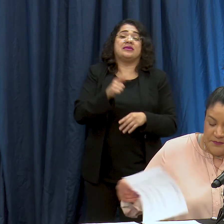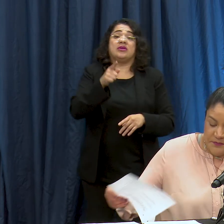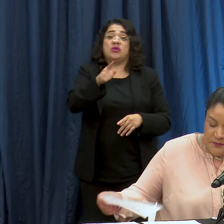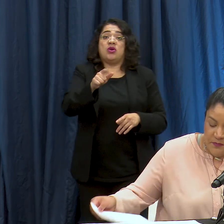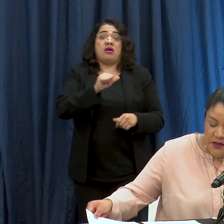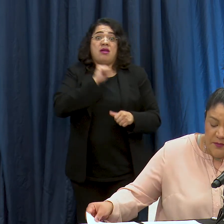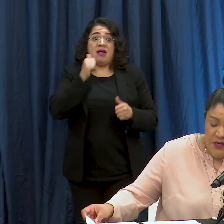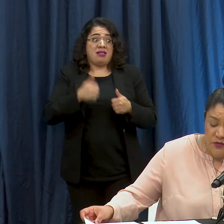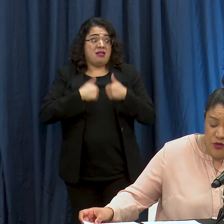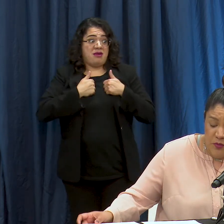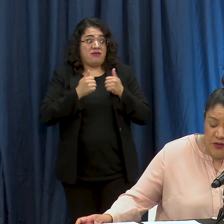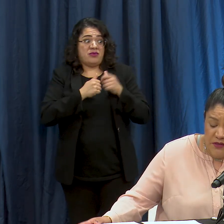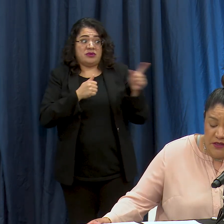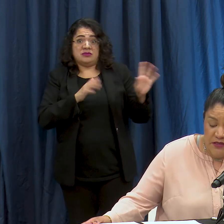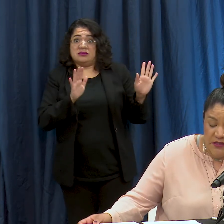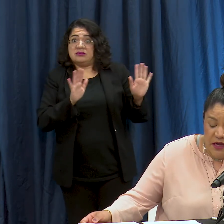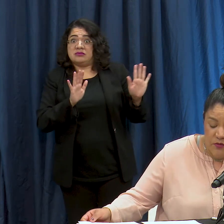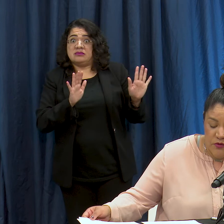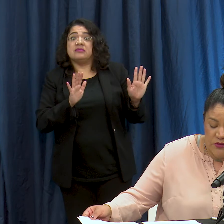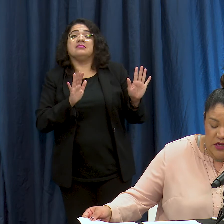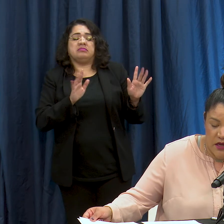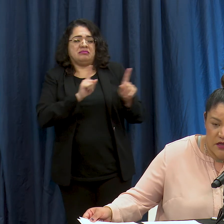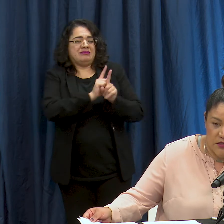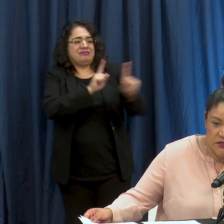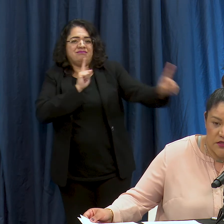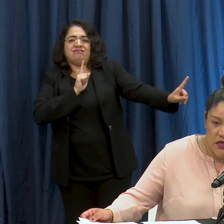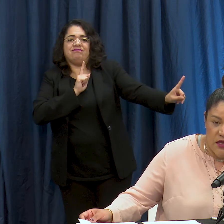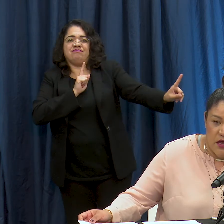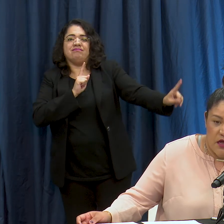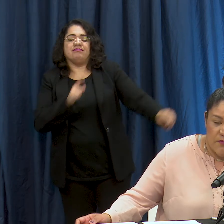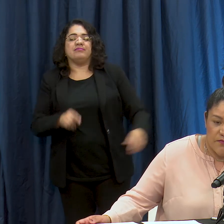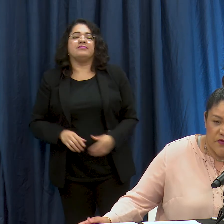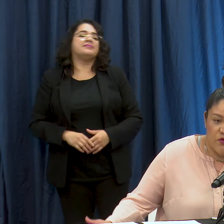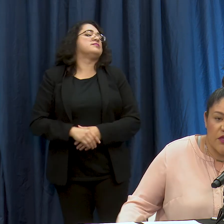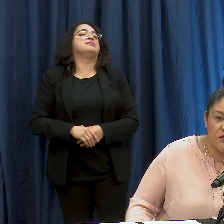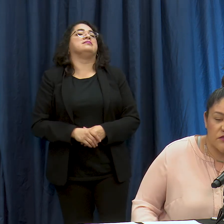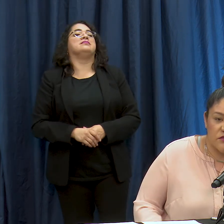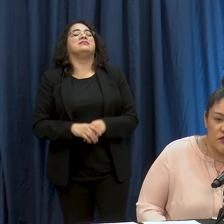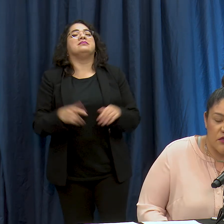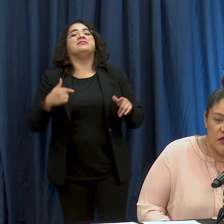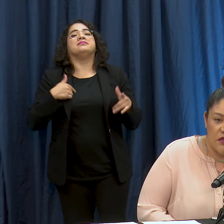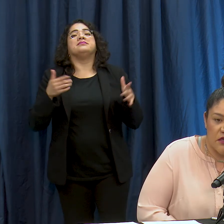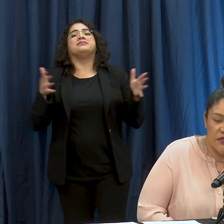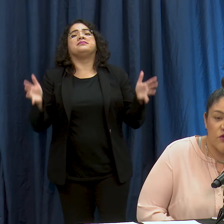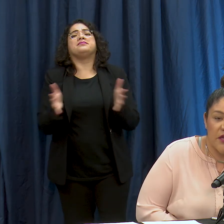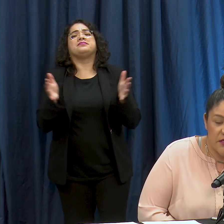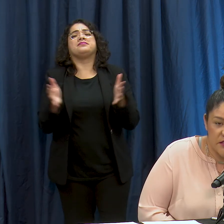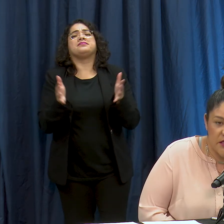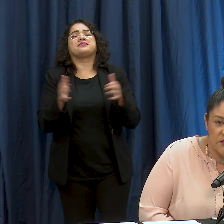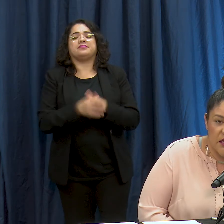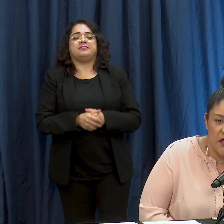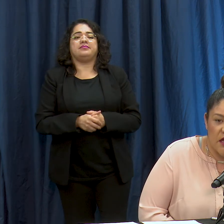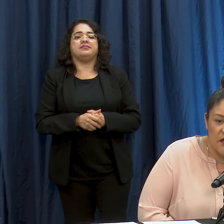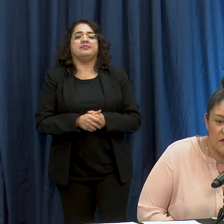también es muy importante que sigue Mo's las mujeres la la su herencia zkk a